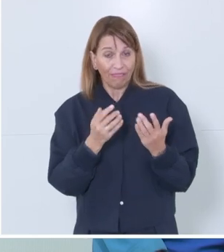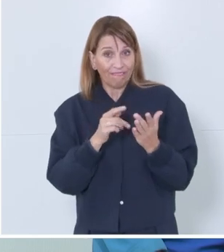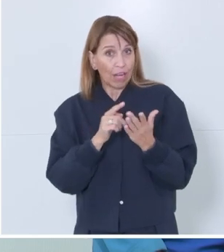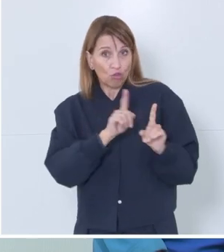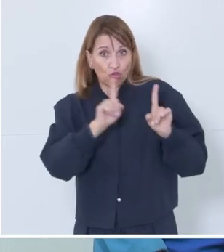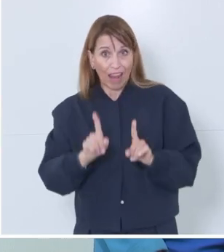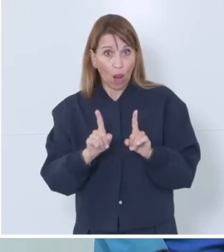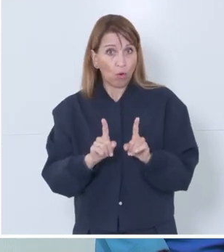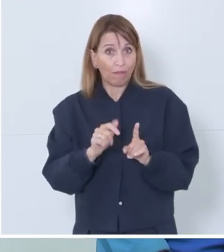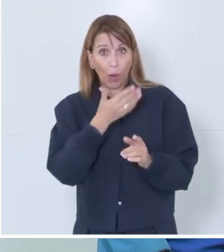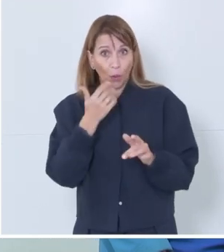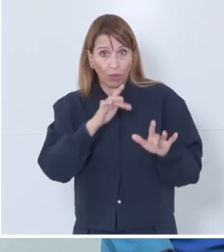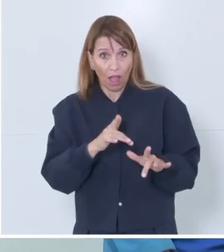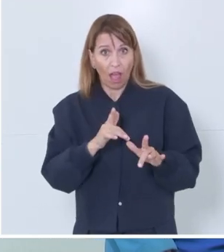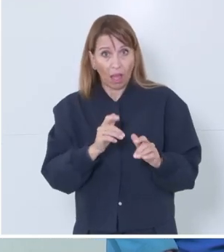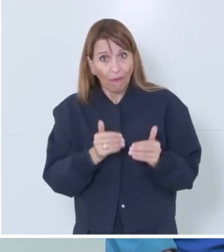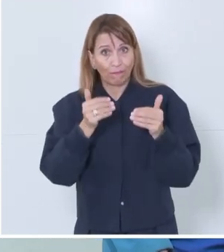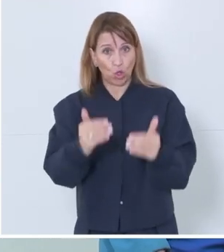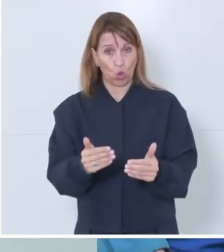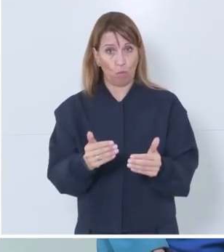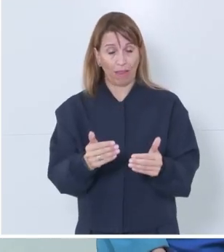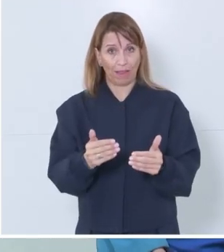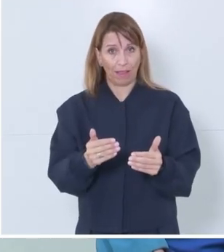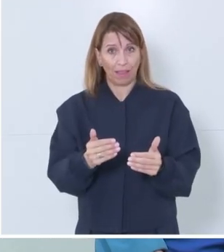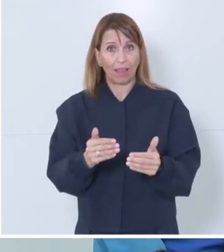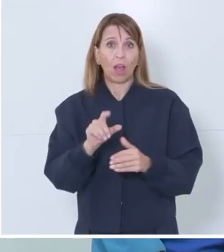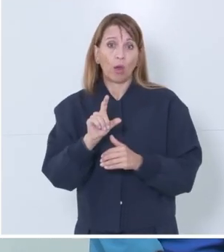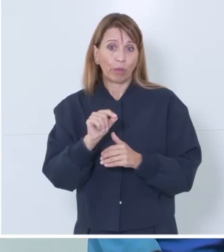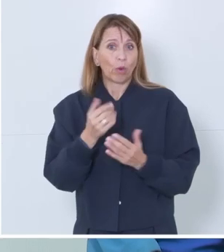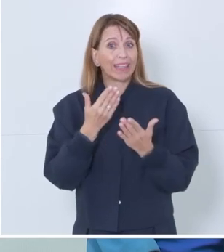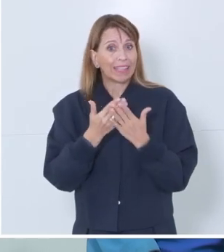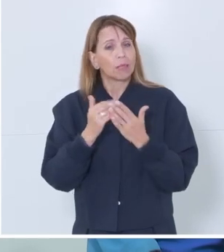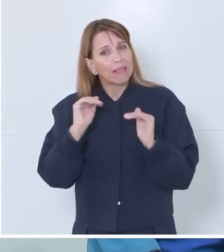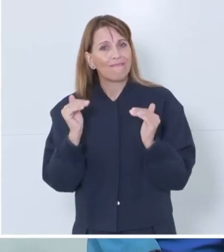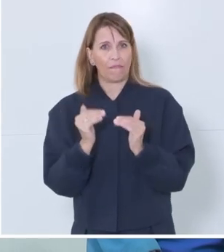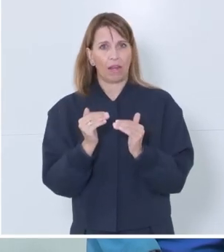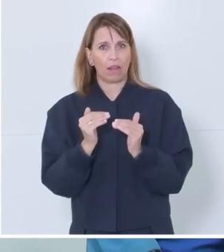noch weitergeht, also dieses entweder oder weniger geworden ist. Die Bedarfsdeckung ist